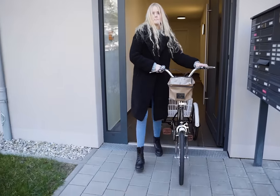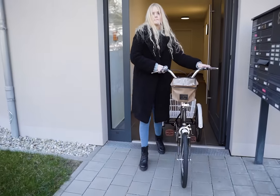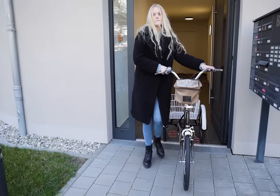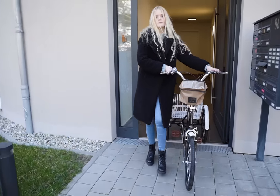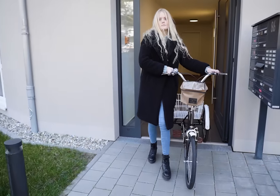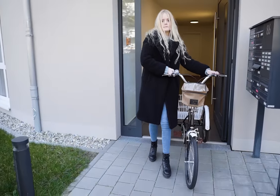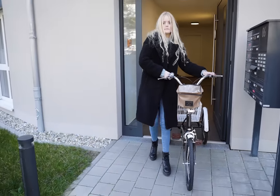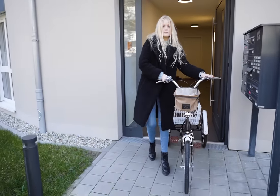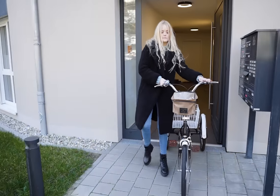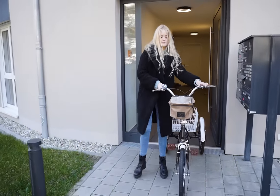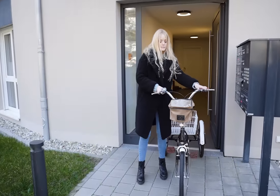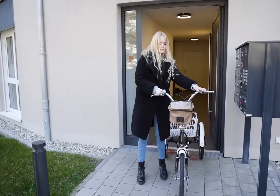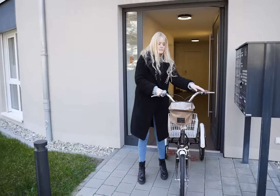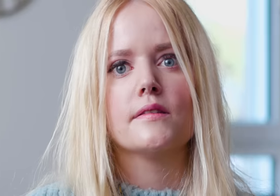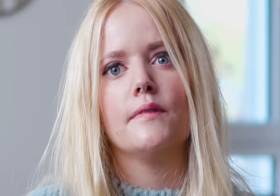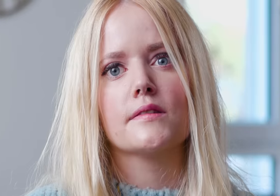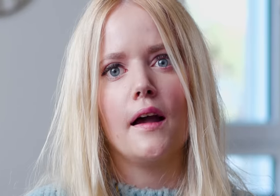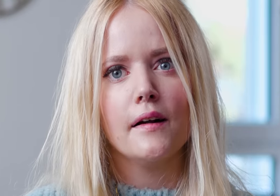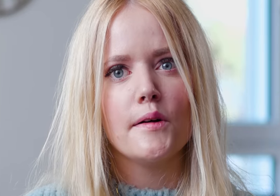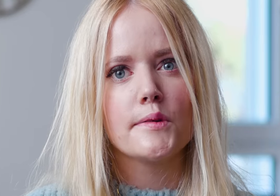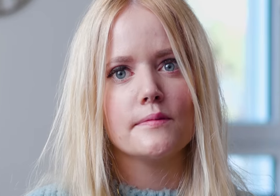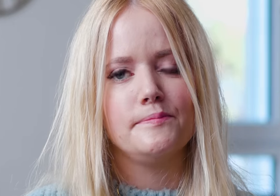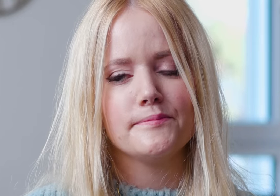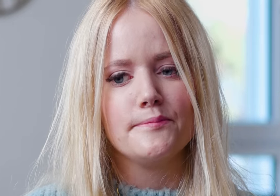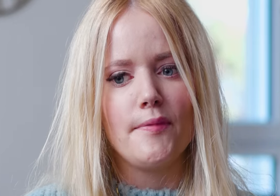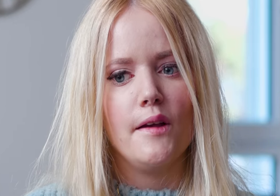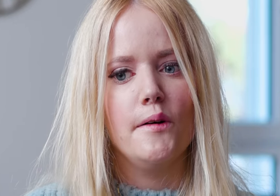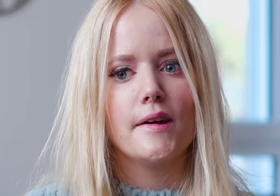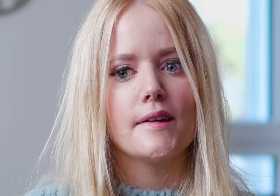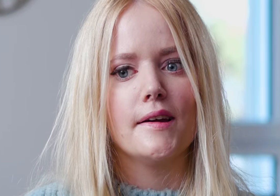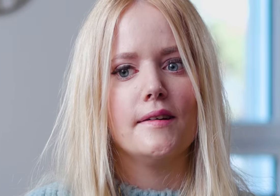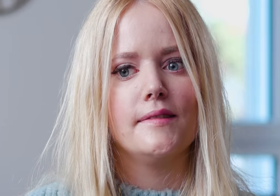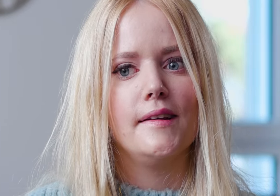nee, das ist kein Leben mehr. Und dann sind wir ins Krankenhaus. Und ...